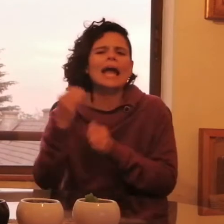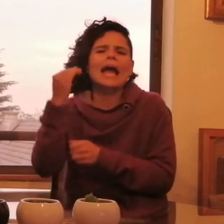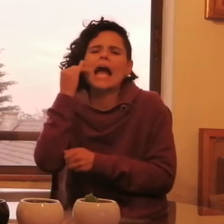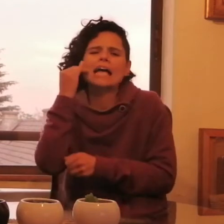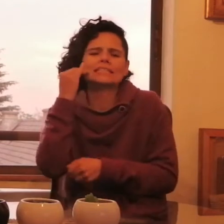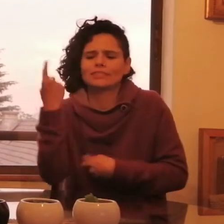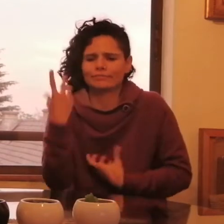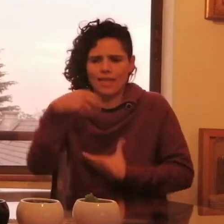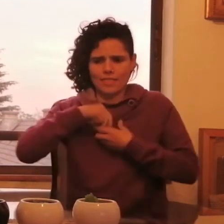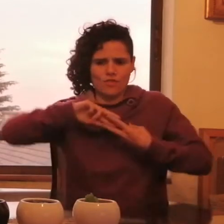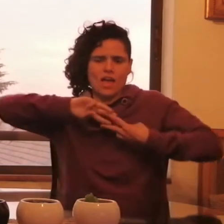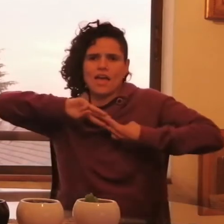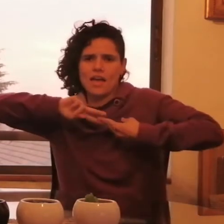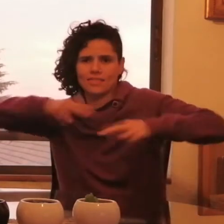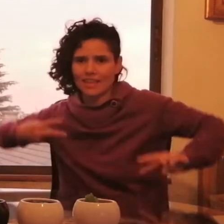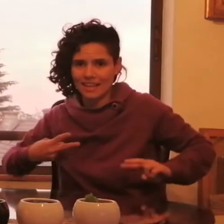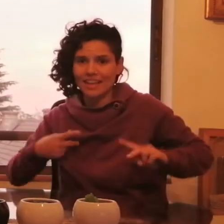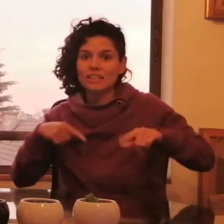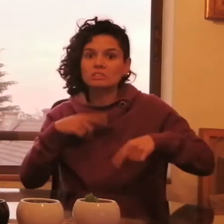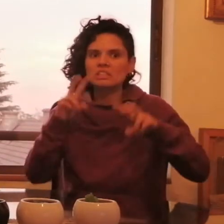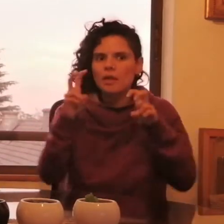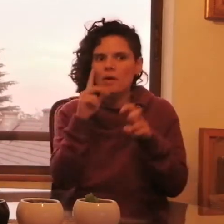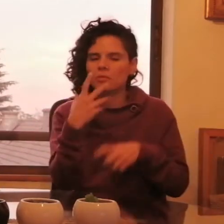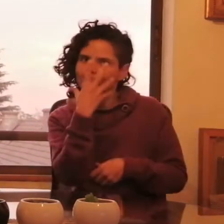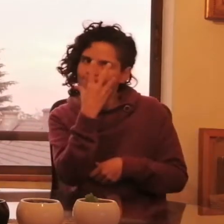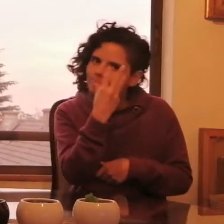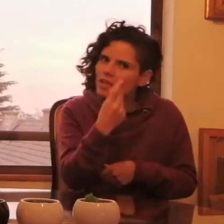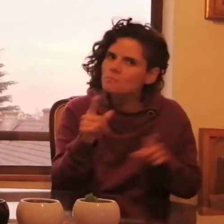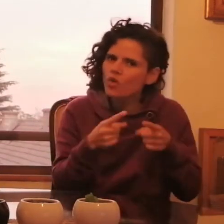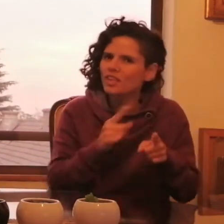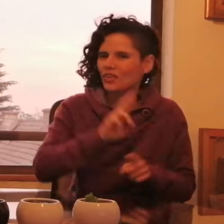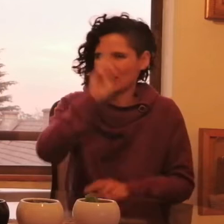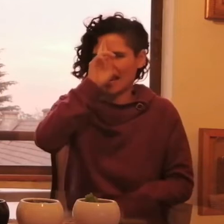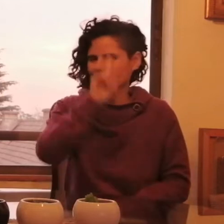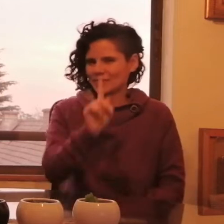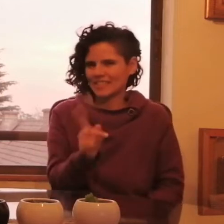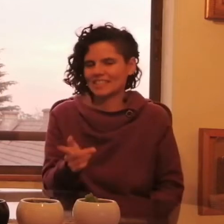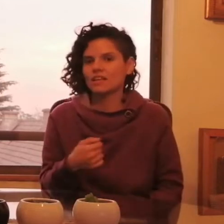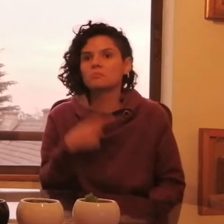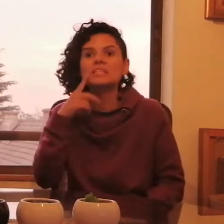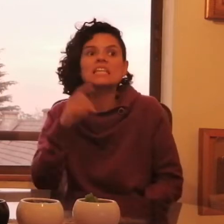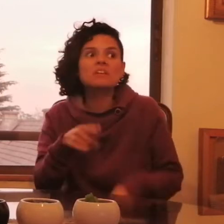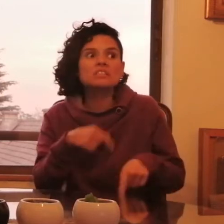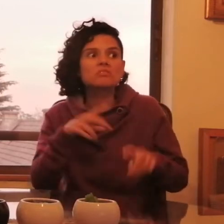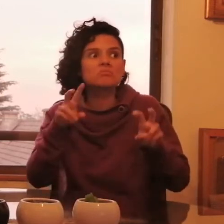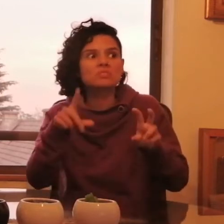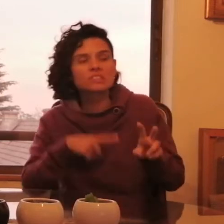esa inquietud por la música no es nada raro, no - en ti - y como se había dado esto de que estaba como sin pega y dije bueno que